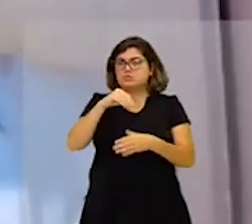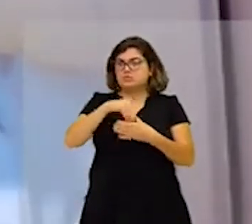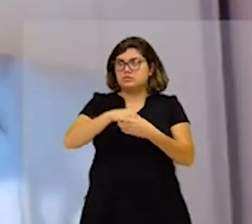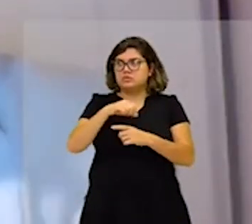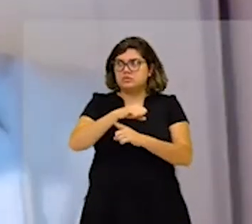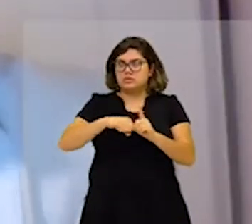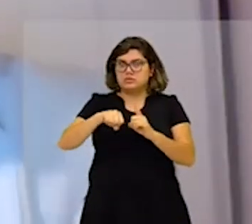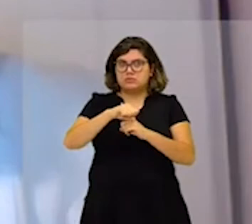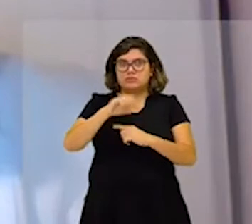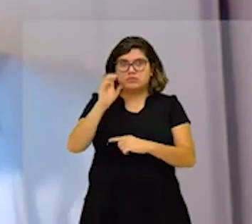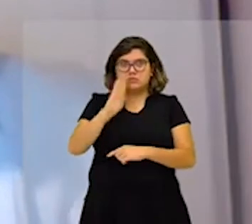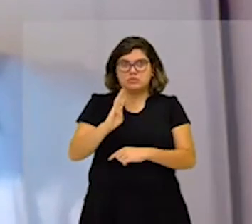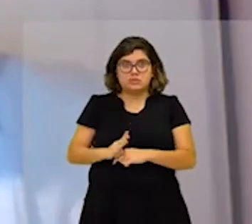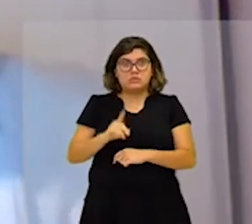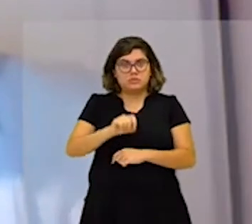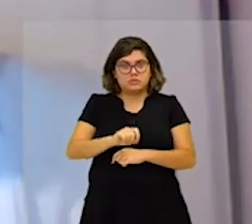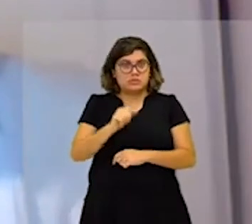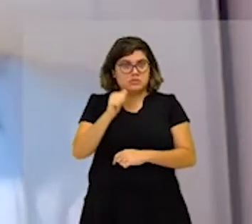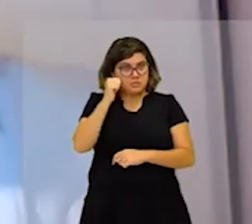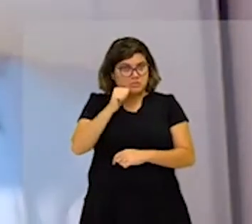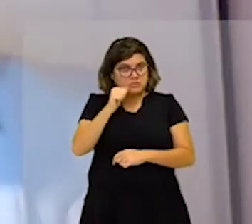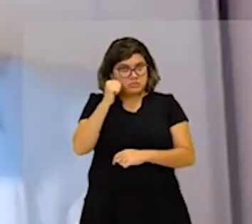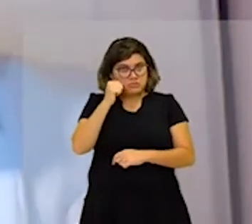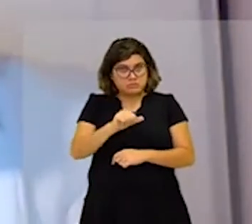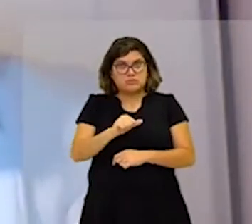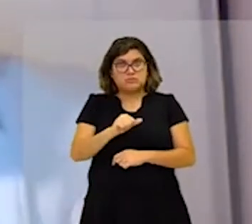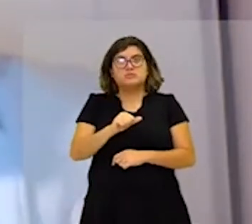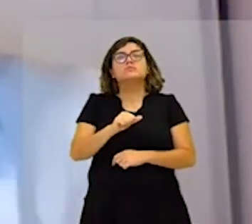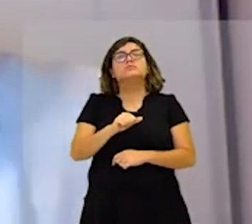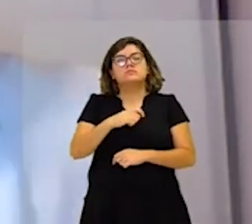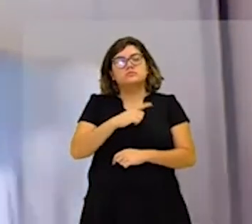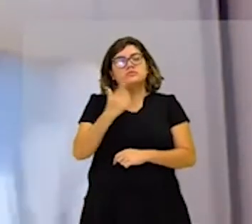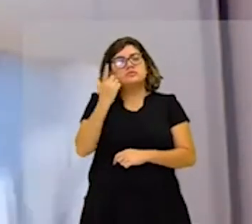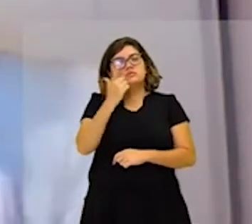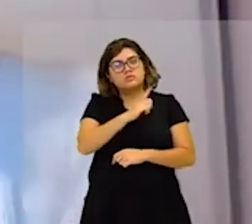as mulheres negras tanto é muito importante que tenhamos um sistema de Justiça nos temas